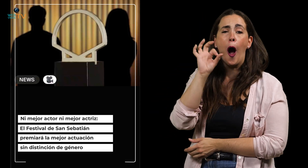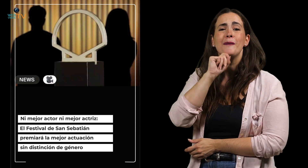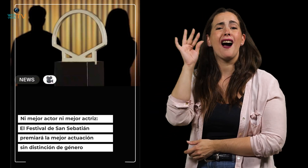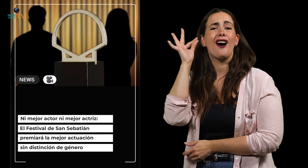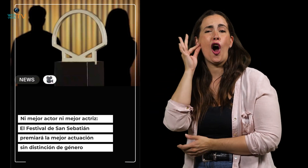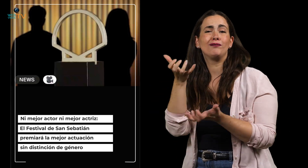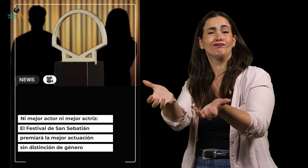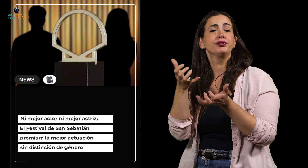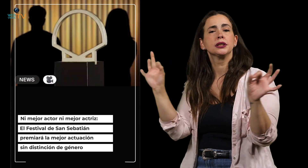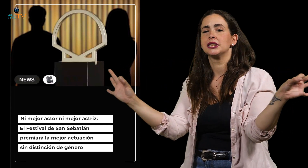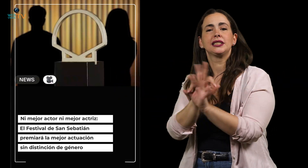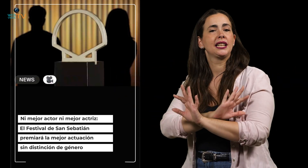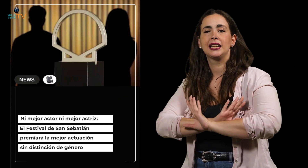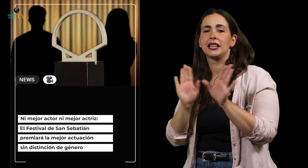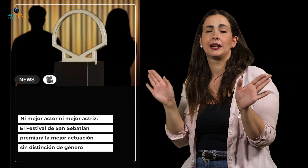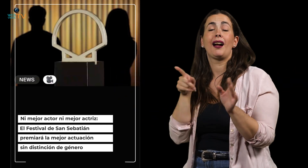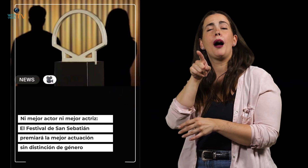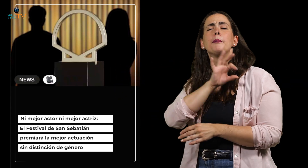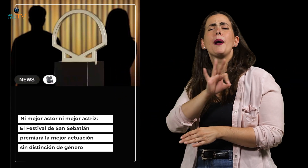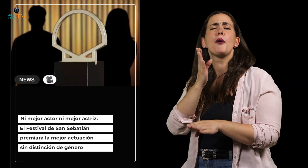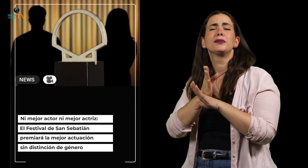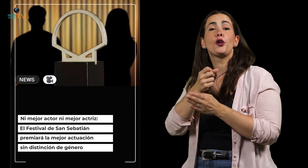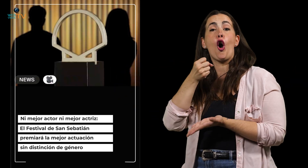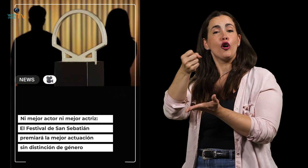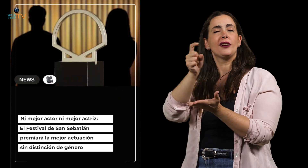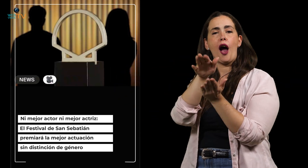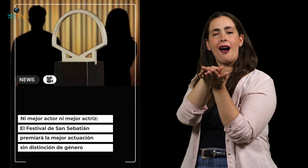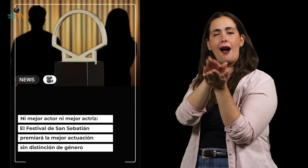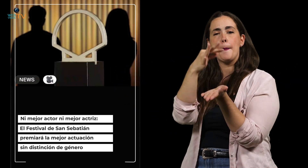de mejor actuación sin distinguir el género de los ganadores.